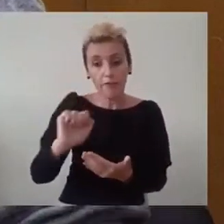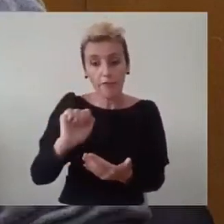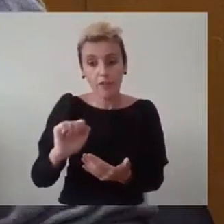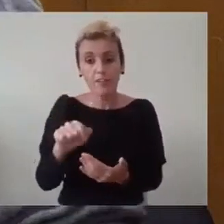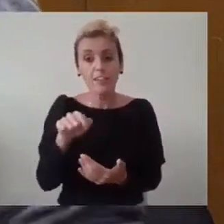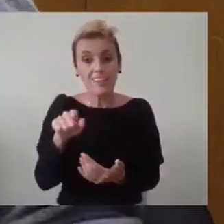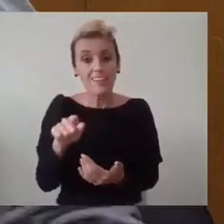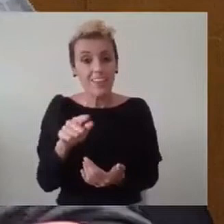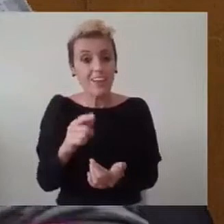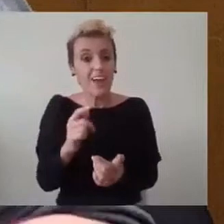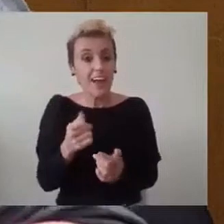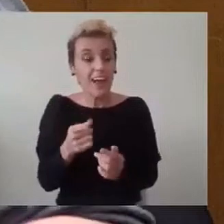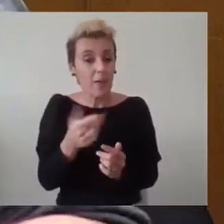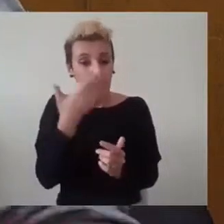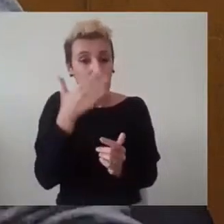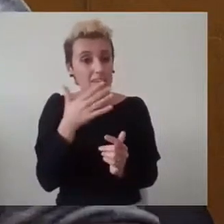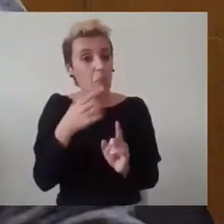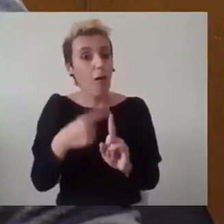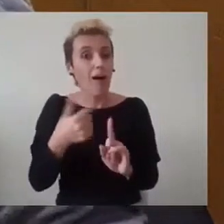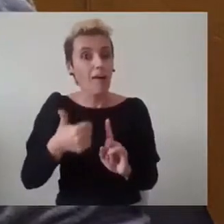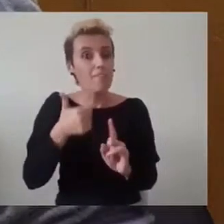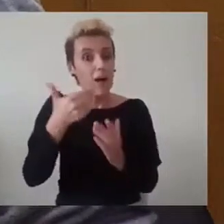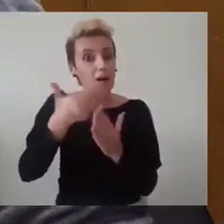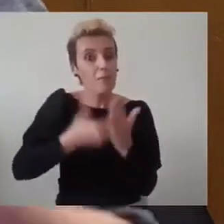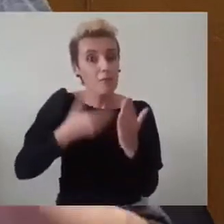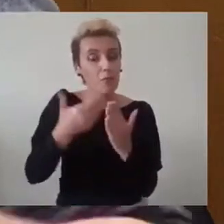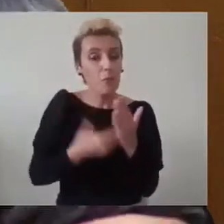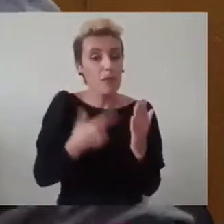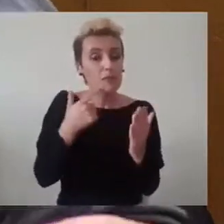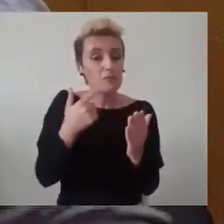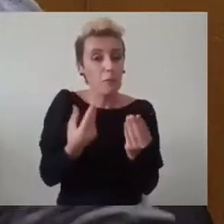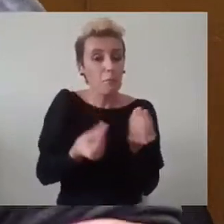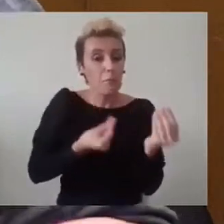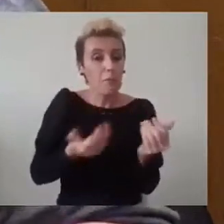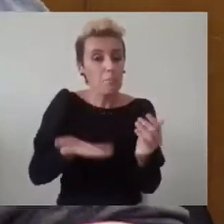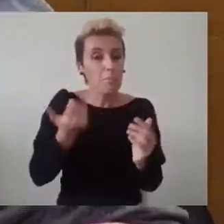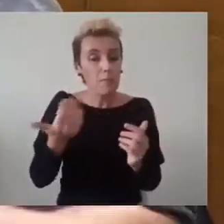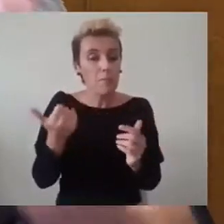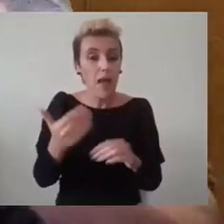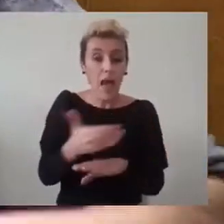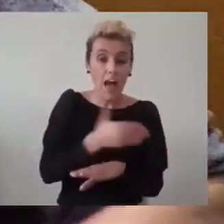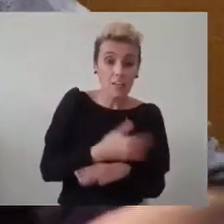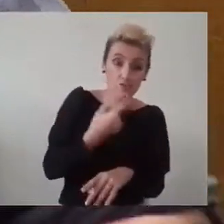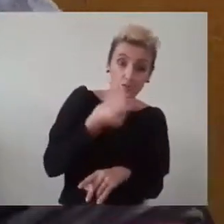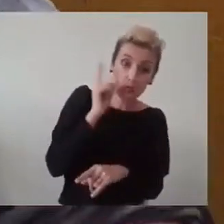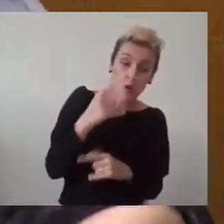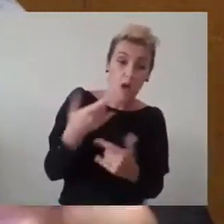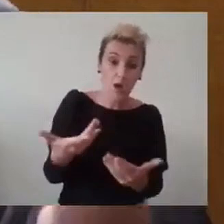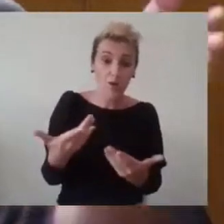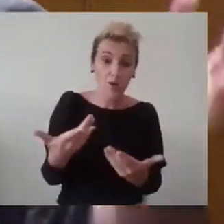que este tipo de documentos dê uma no cravo e uma na ferradura, há bocadinho não era, agora já é, portanto